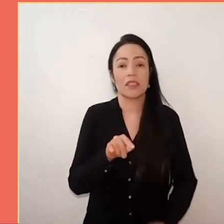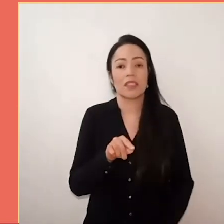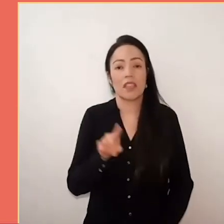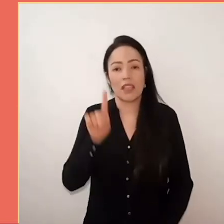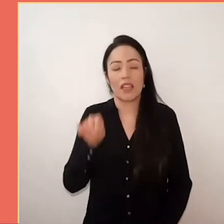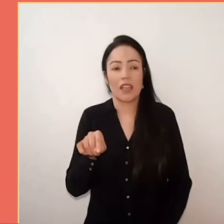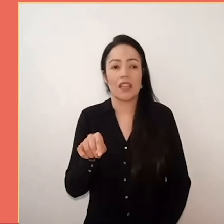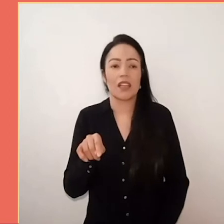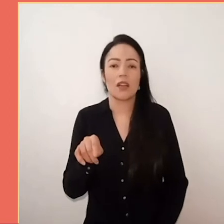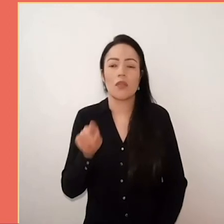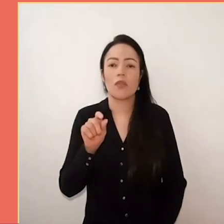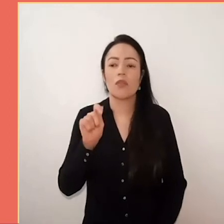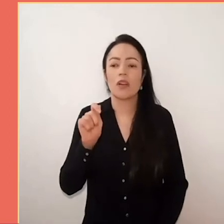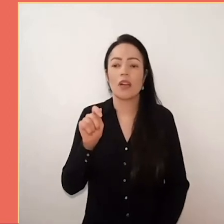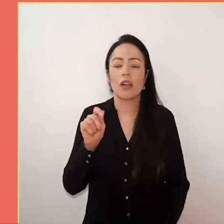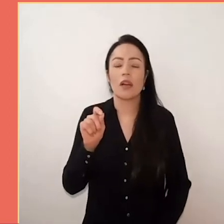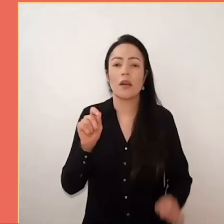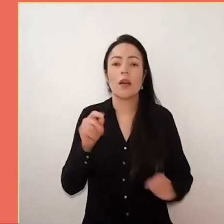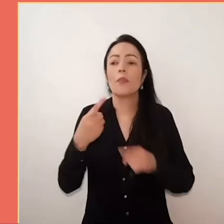"O que chapeuzinho levou à casa da vovó?"